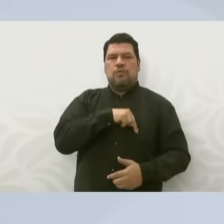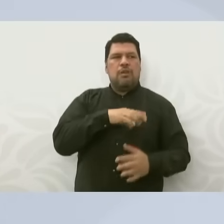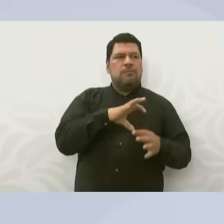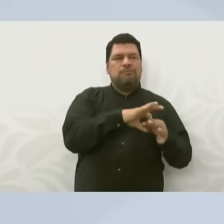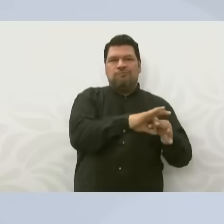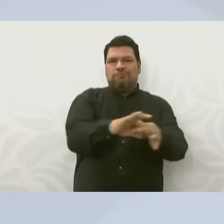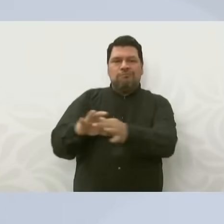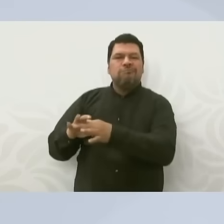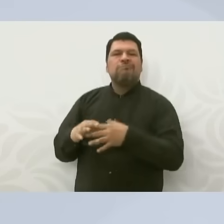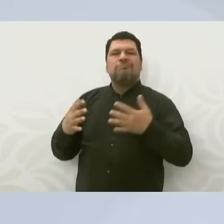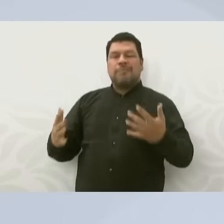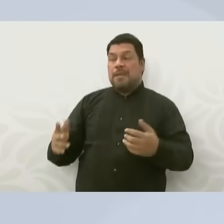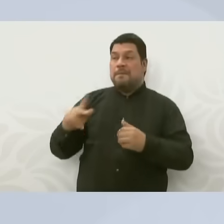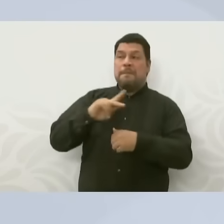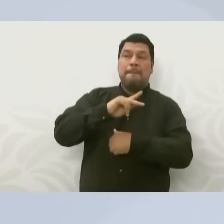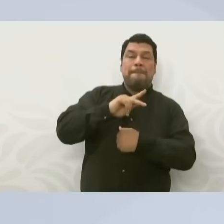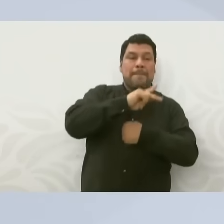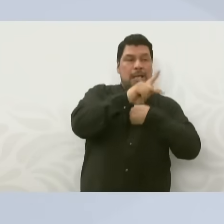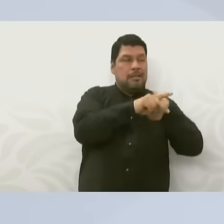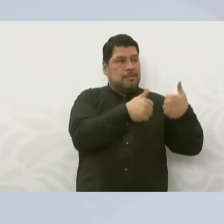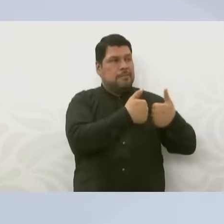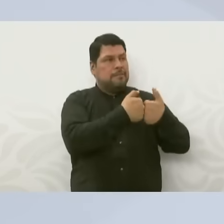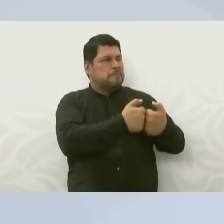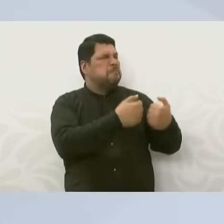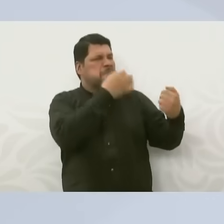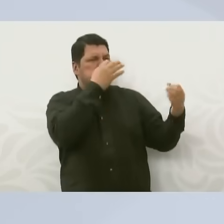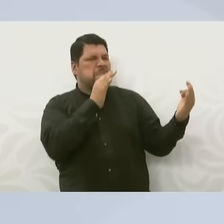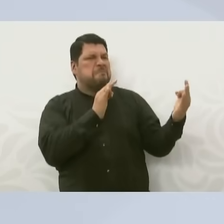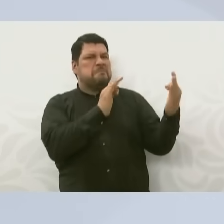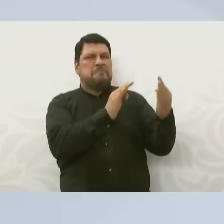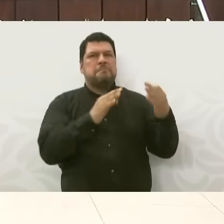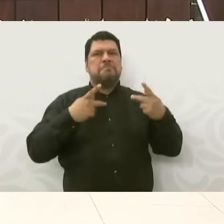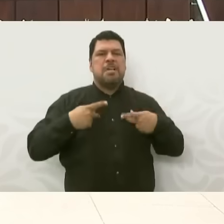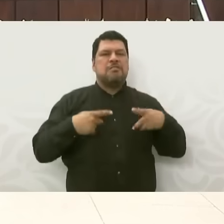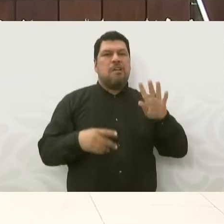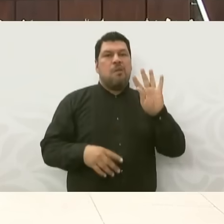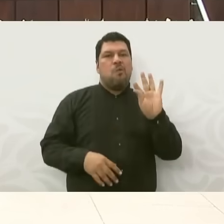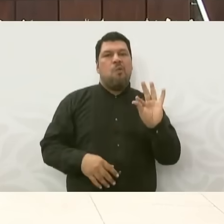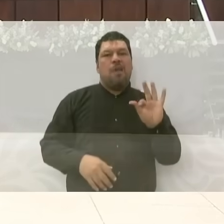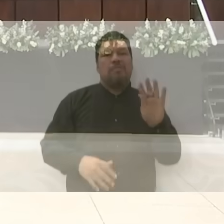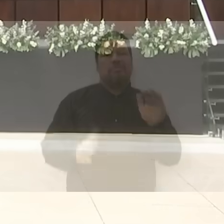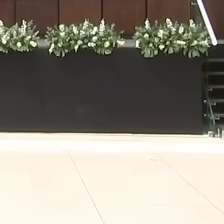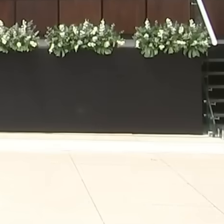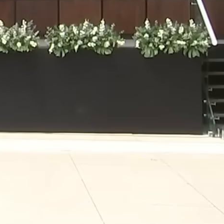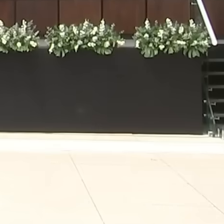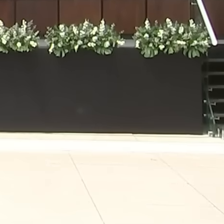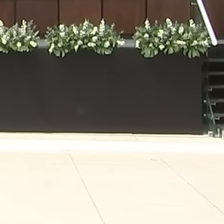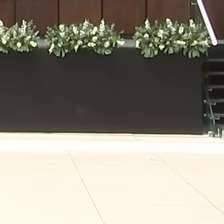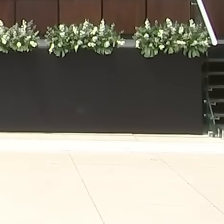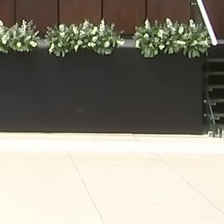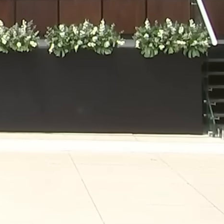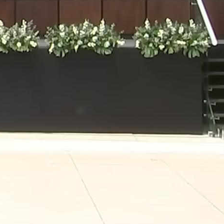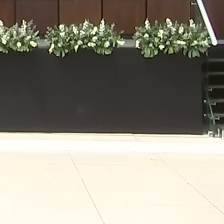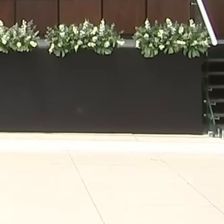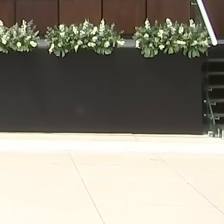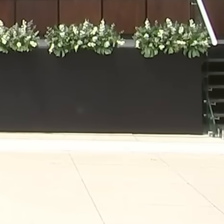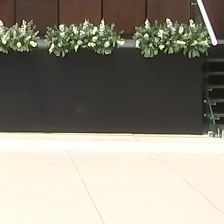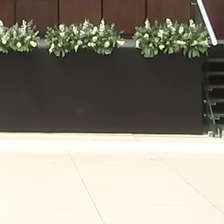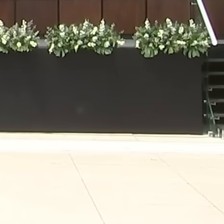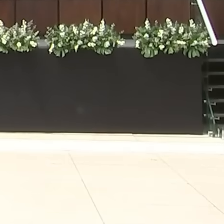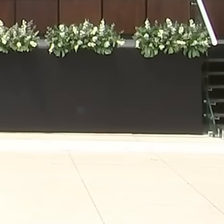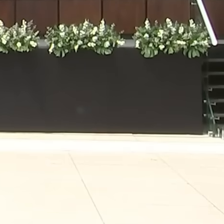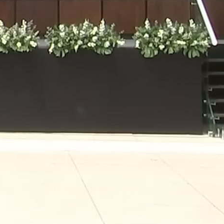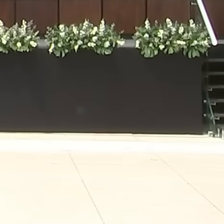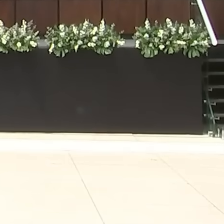nuestro vecino país viven cerca de 40 millones de mexicanos y mexicanas de varias generaciones en